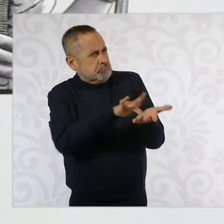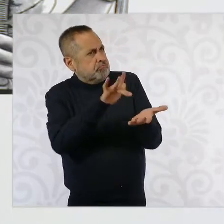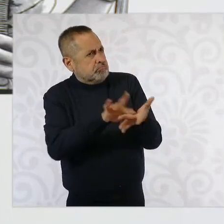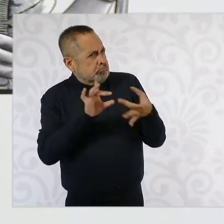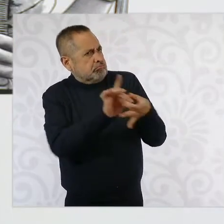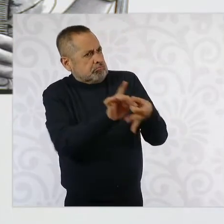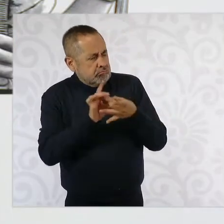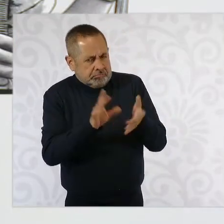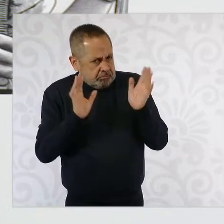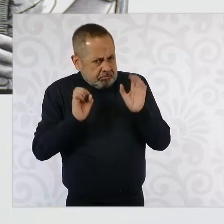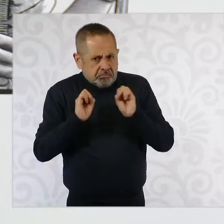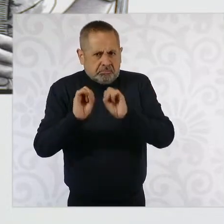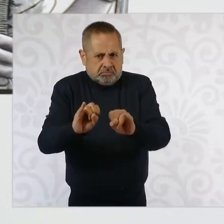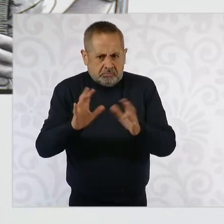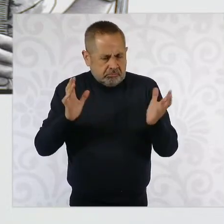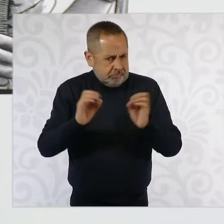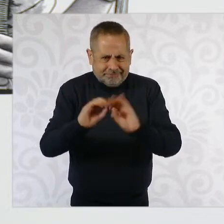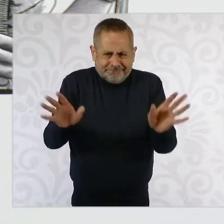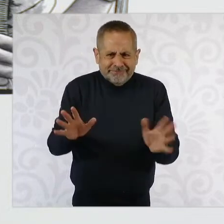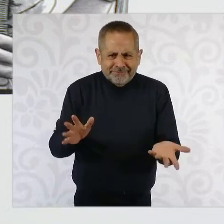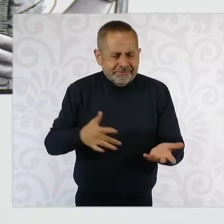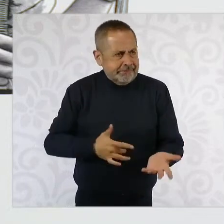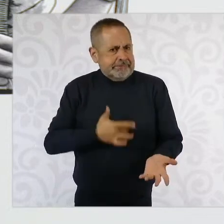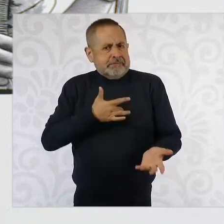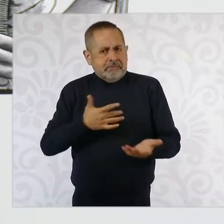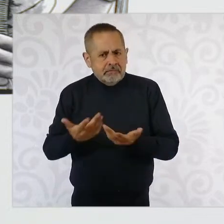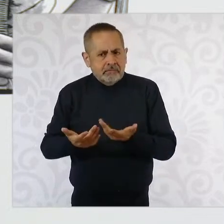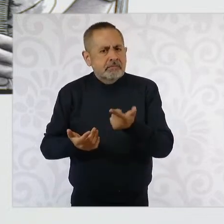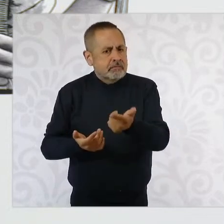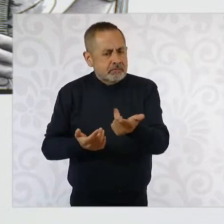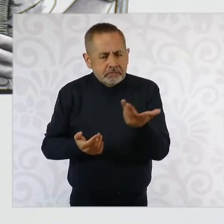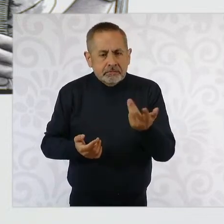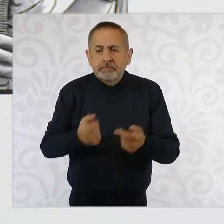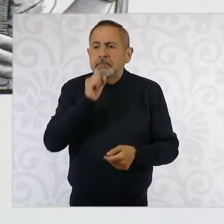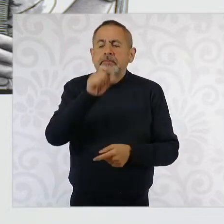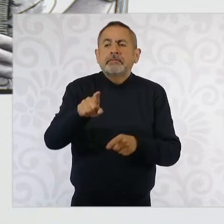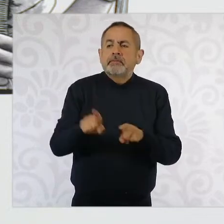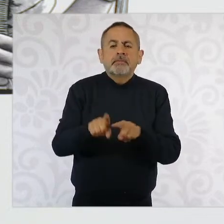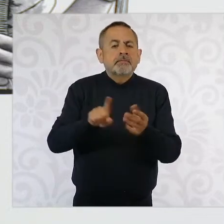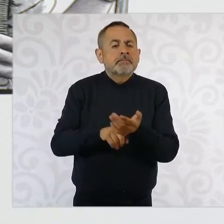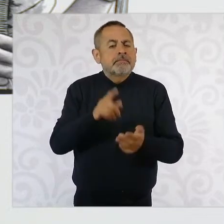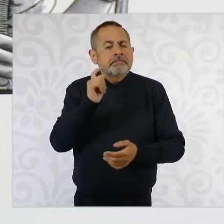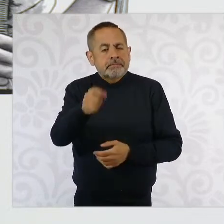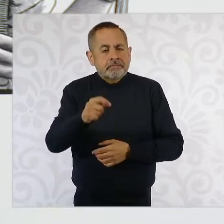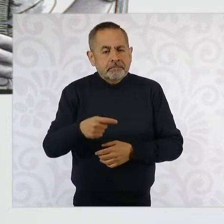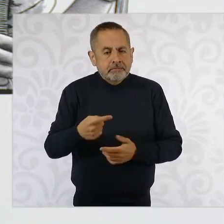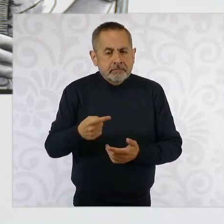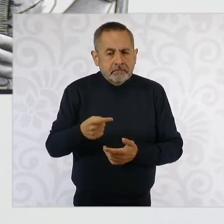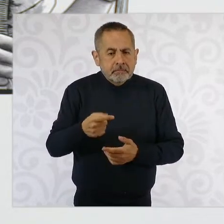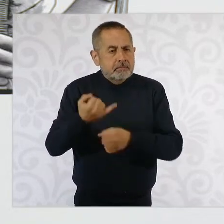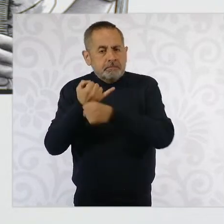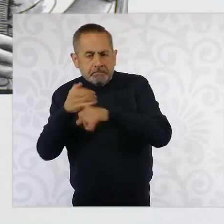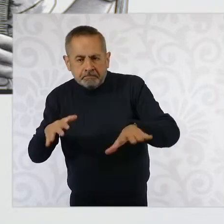eh Y también pues de lo que significa la colaboración en términos de información de